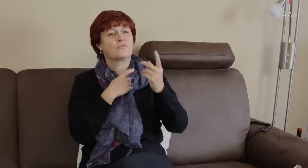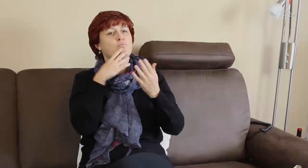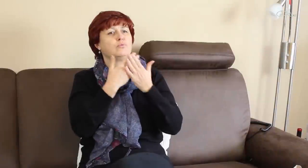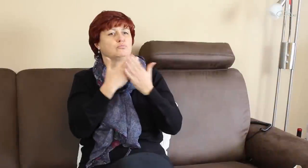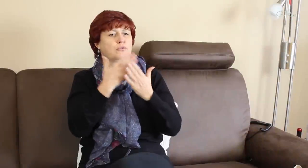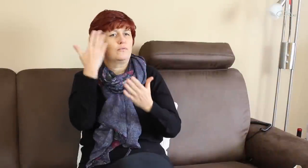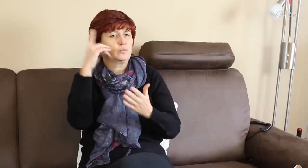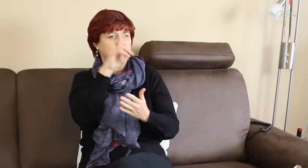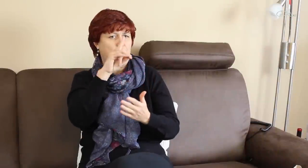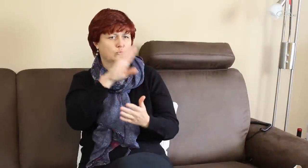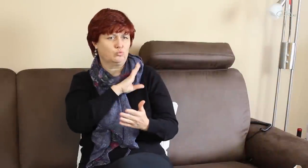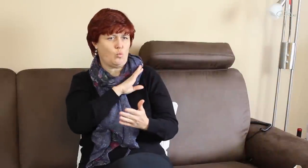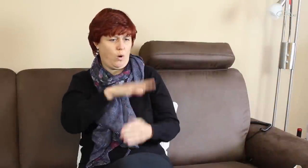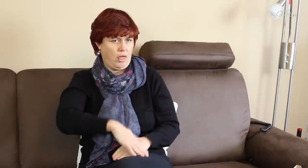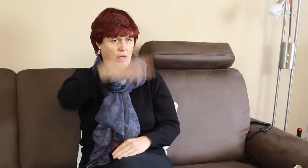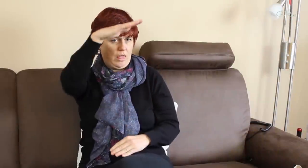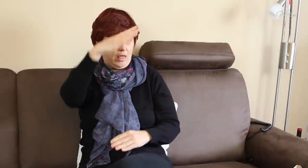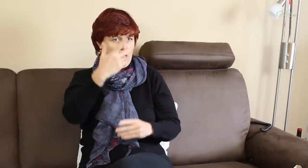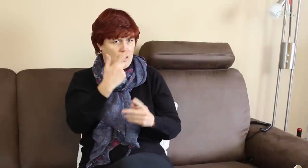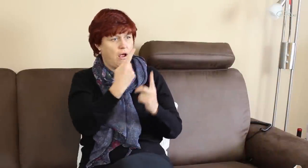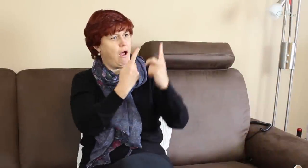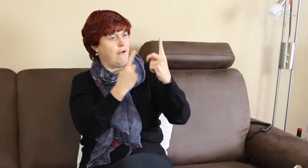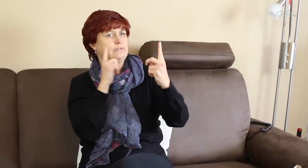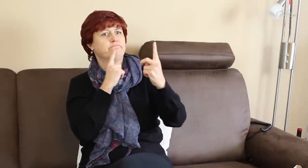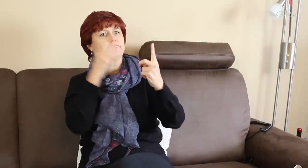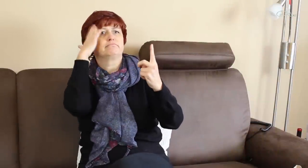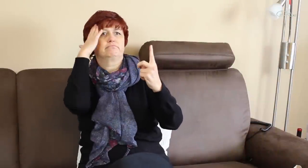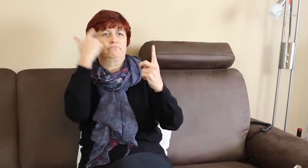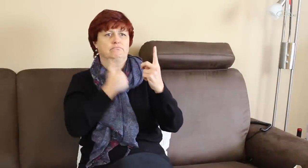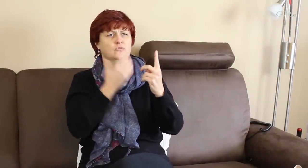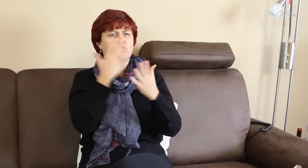Zum Beispiel früher in der Schule, da gab es einen Mitschüler, der wusste Bescheid. Er wusste, dass ich schlecht sehe.